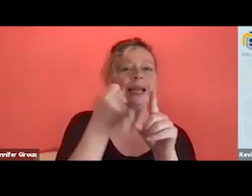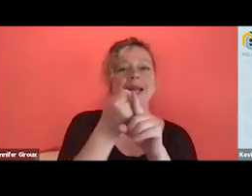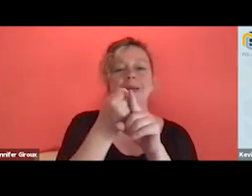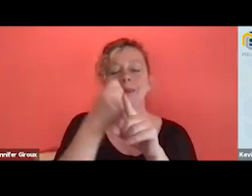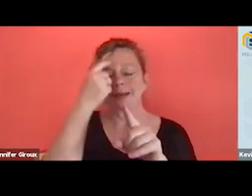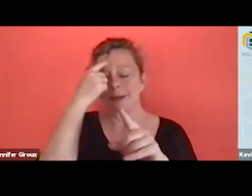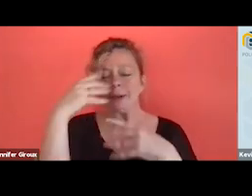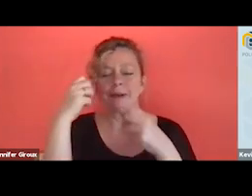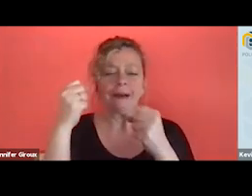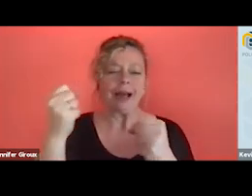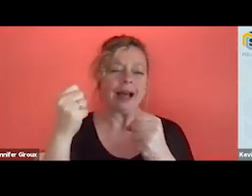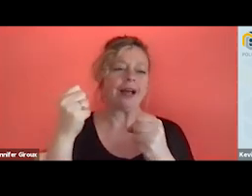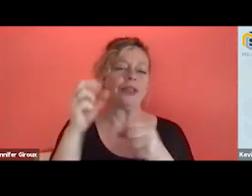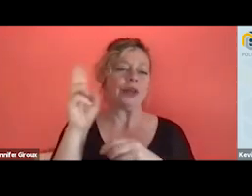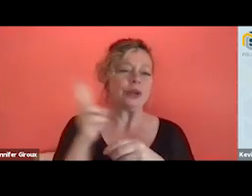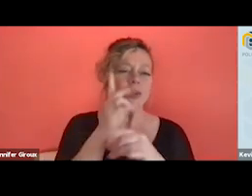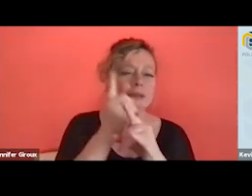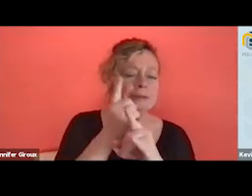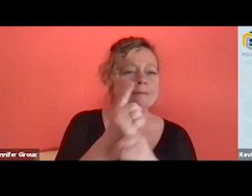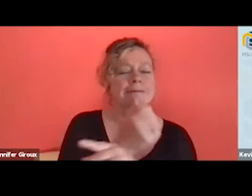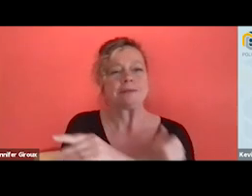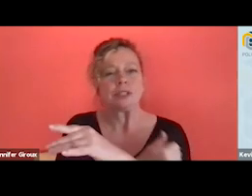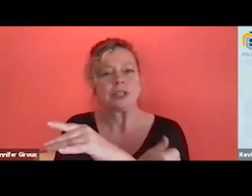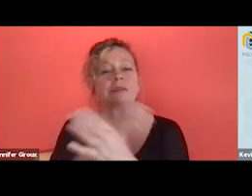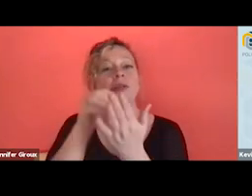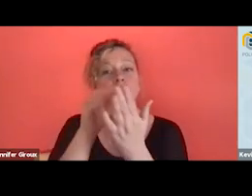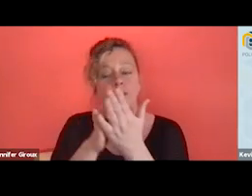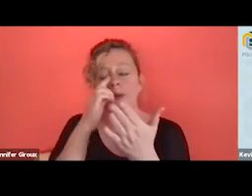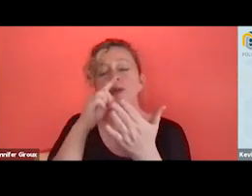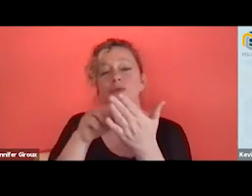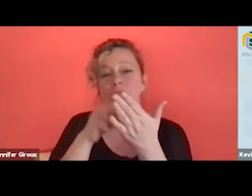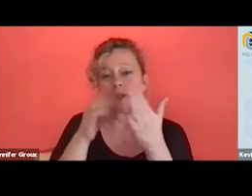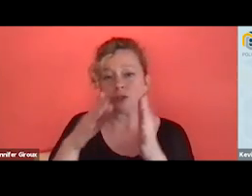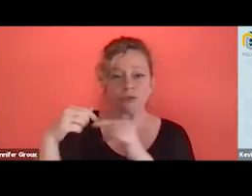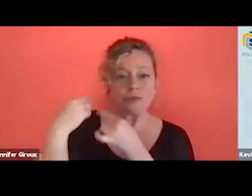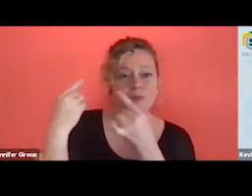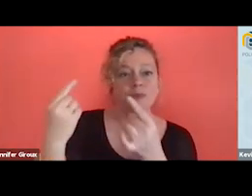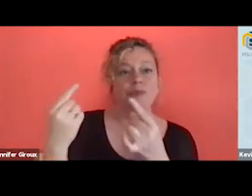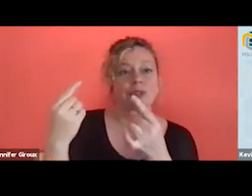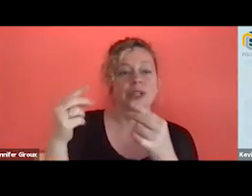uso de sustancias y bienestar emocional ha sido documentado por investigadores. Esta diapositiva que ven frente a ustedes